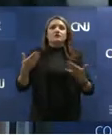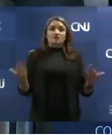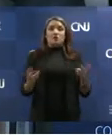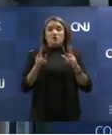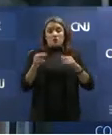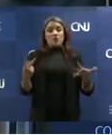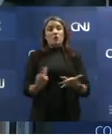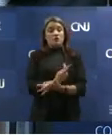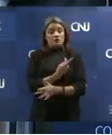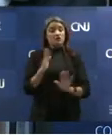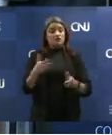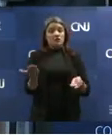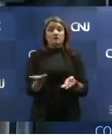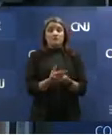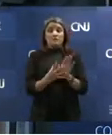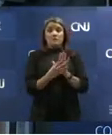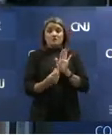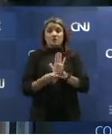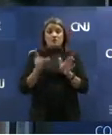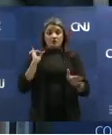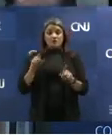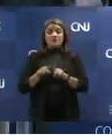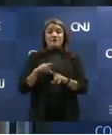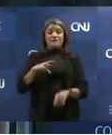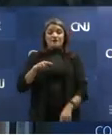e do Conselho Nacional dessa Côrte e do Supremo Tribunal Federal.